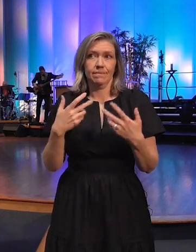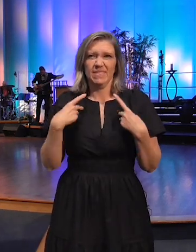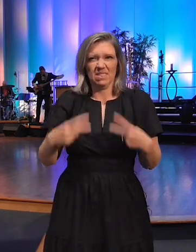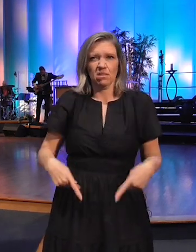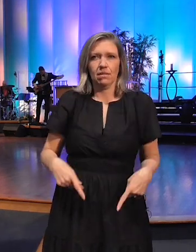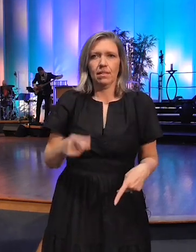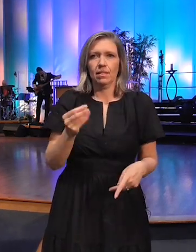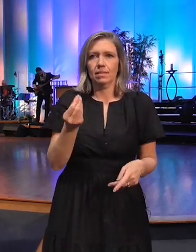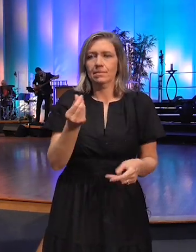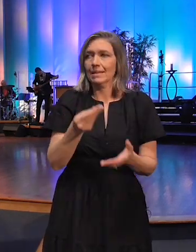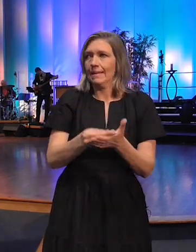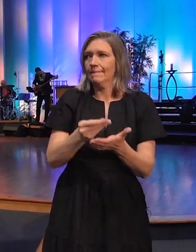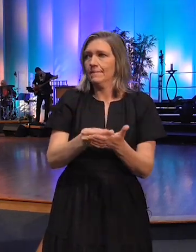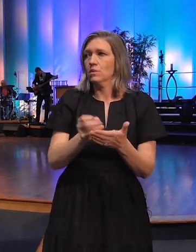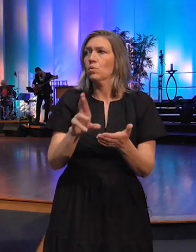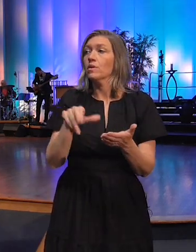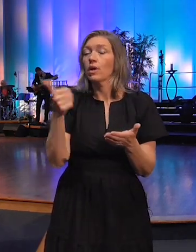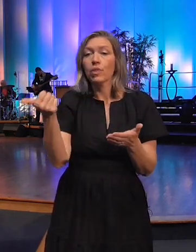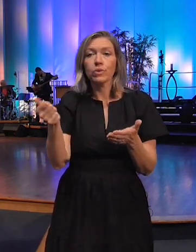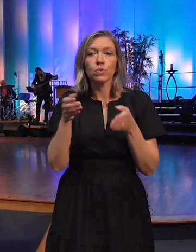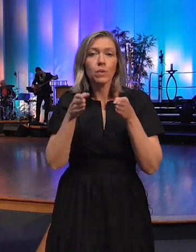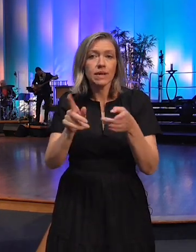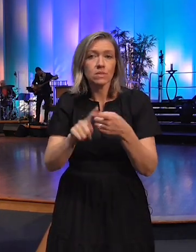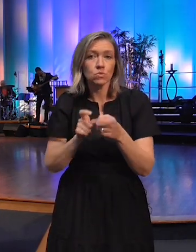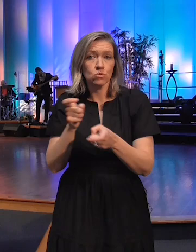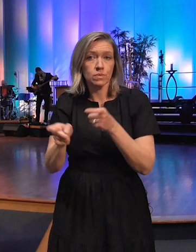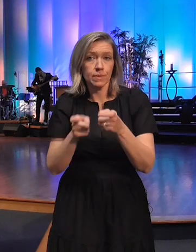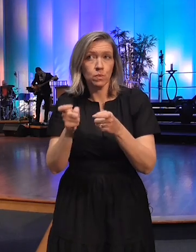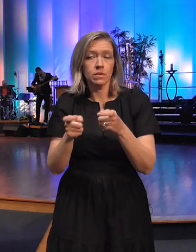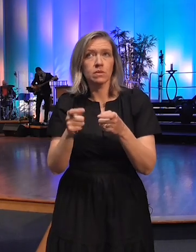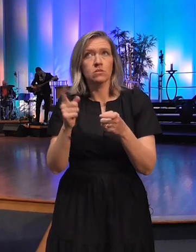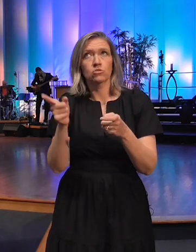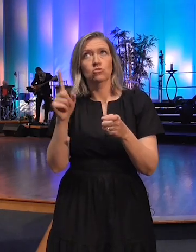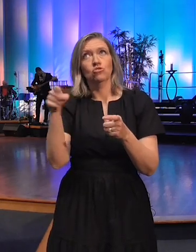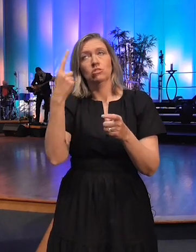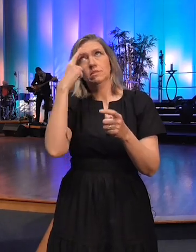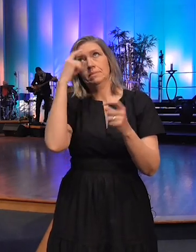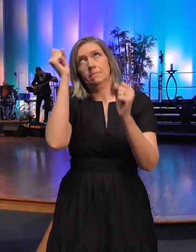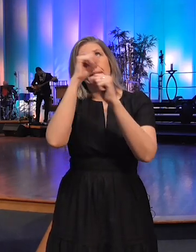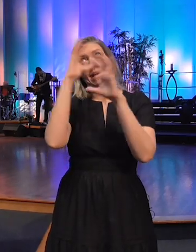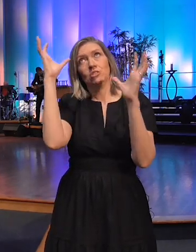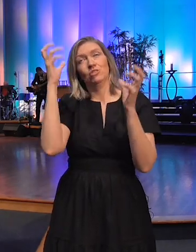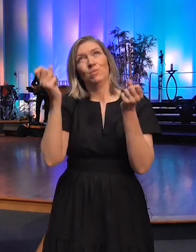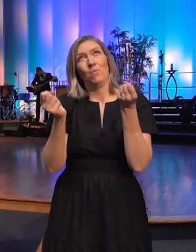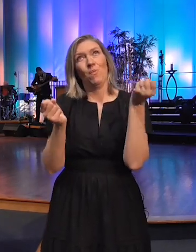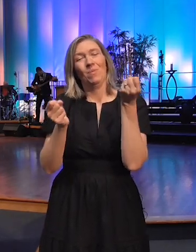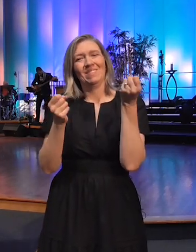para tu contribución, puedes imaginar ese CED allí mismo en tu mano, uh, sostén